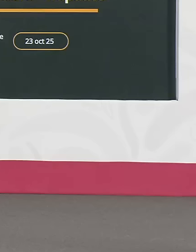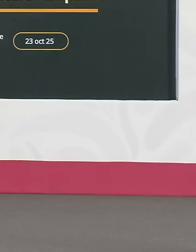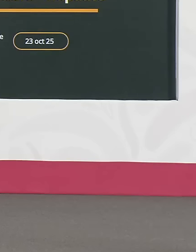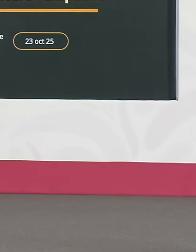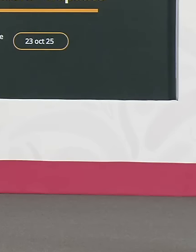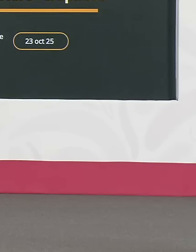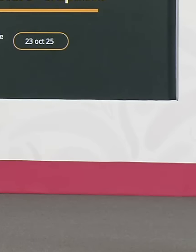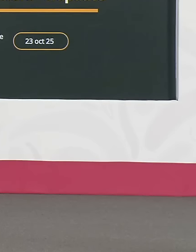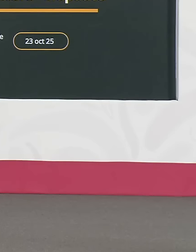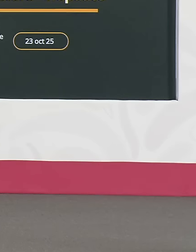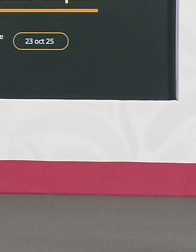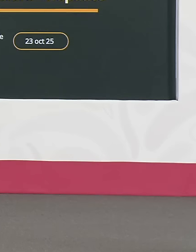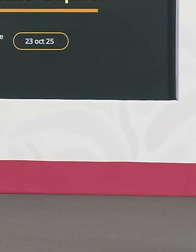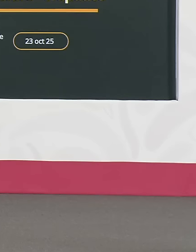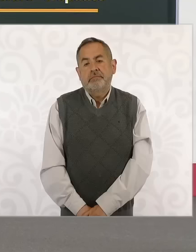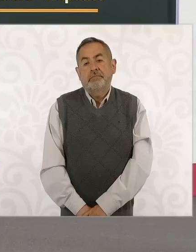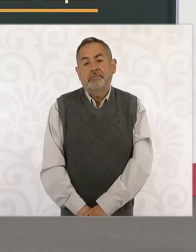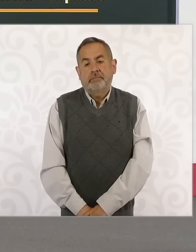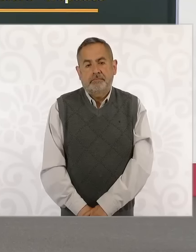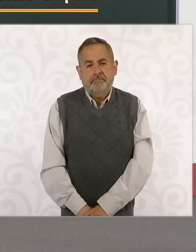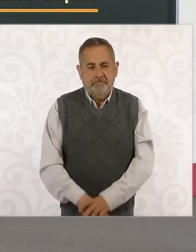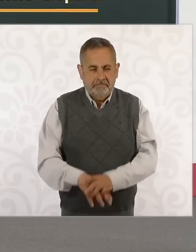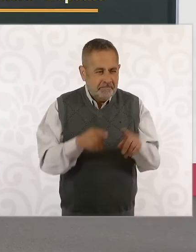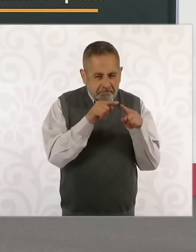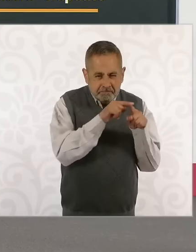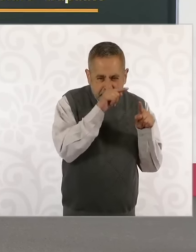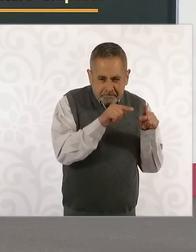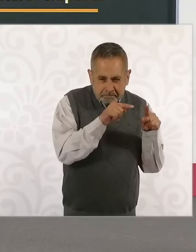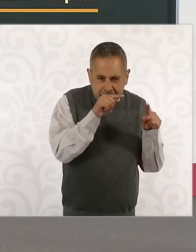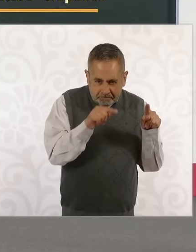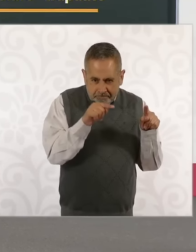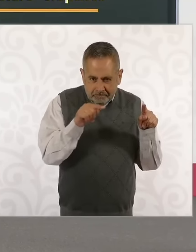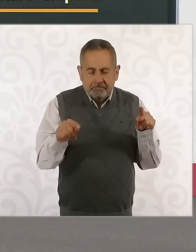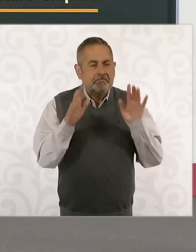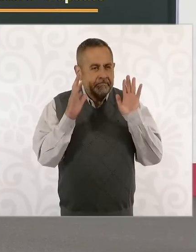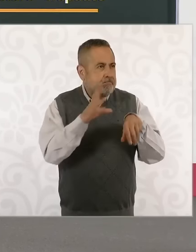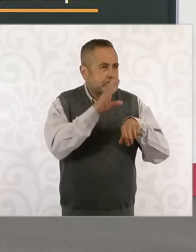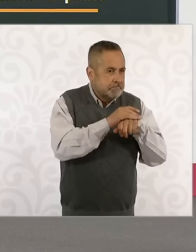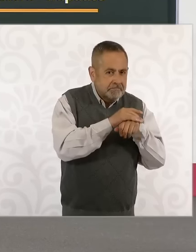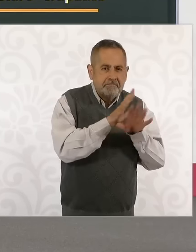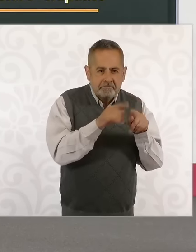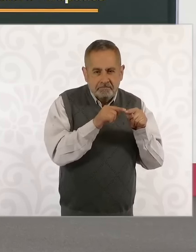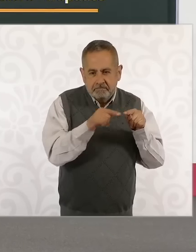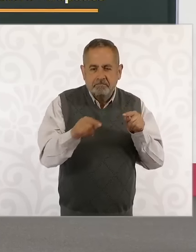ya ya todos los tramos eh fueron están solicitados y contratados, como es el primer tramo de 30 km